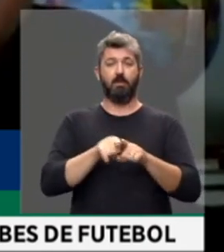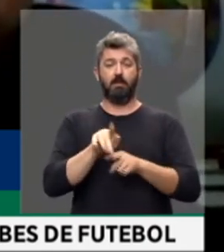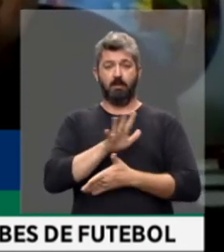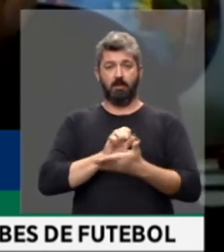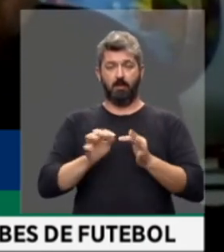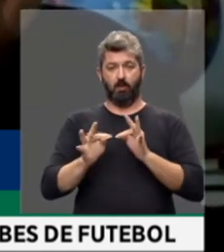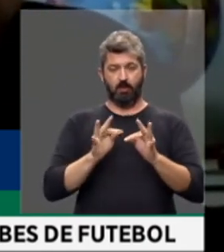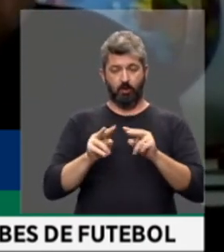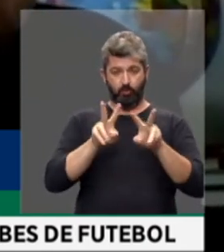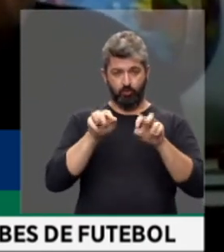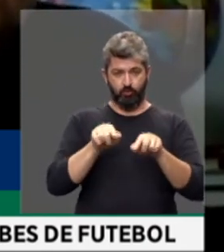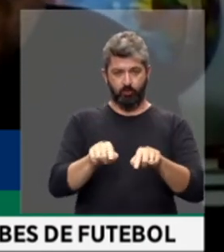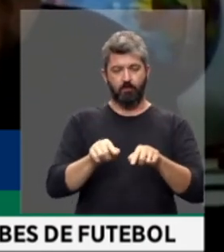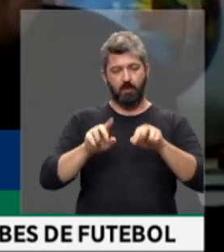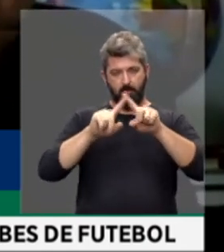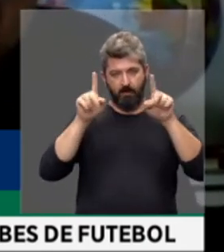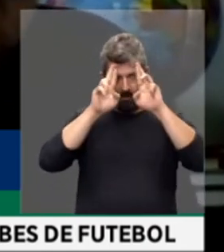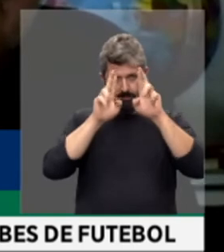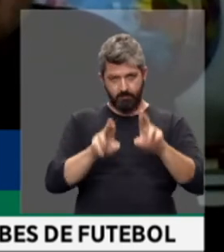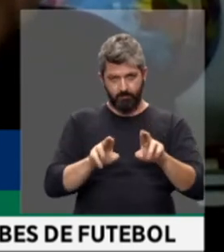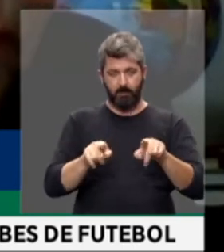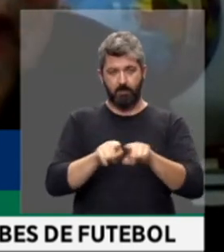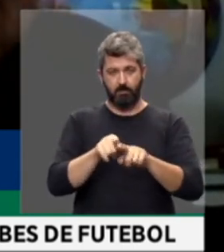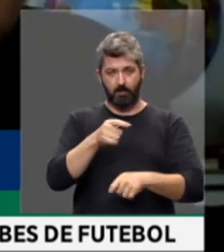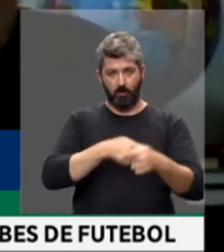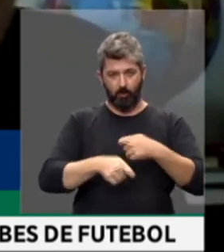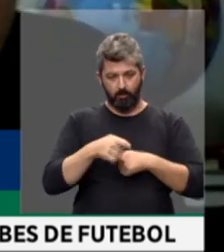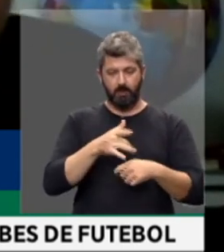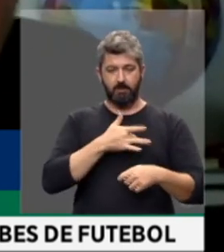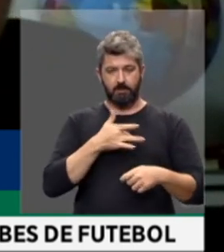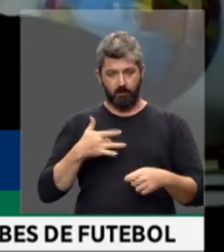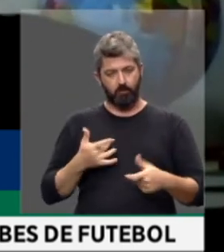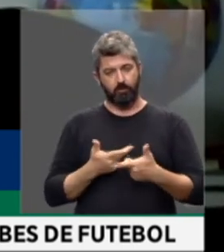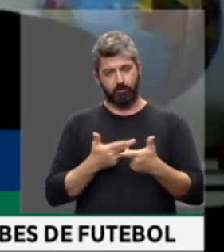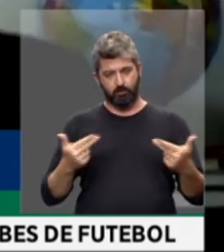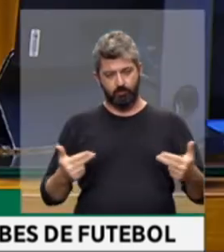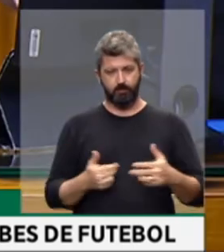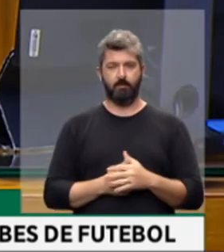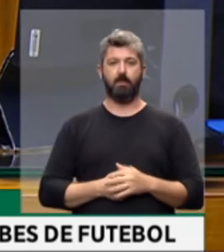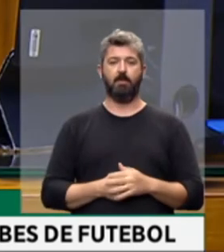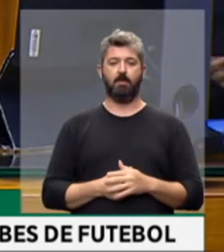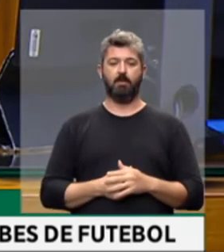NESSE SENTIDO NÓS ESTAREMOS ORIENTANDO COM DADOS CIENTÍFICOS E TÉCNICOS, POR ISSO NÓS QUEREMOS SIM PARA ESSAS ATIVIDADES COM RESPEITO ÀS PESSOAS E É ECONOMIA.